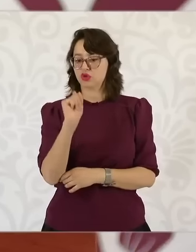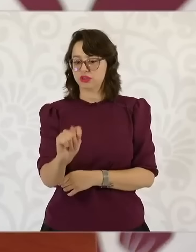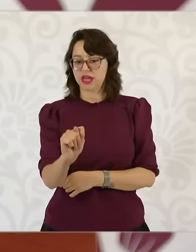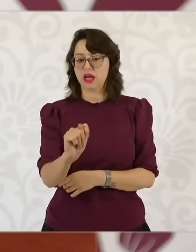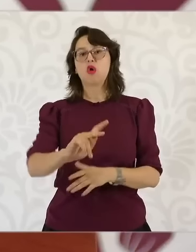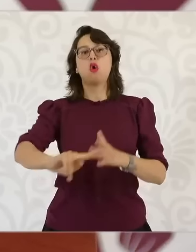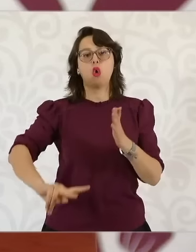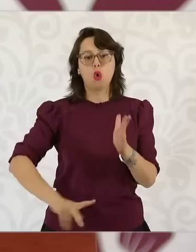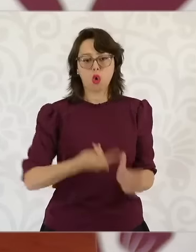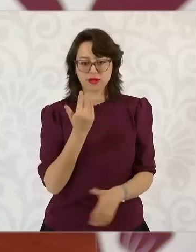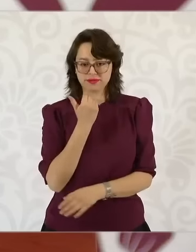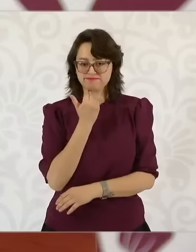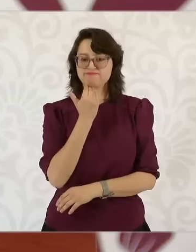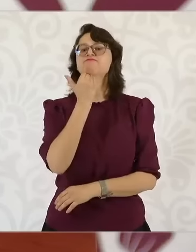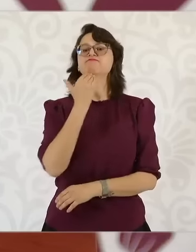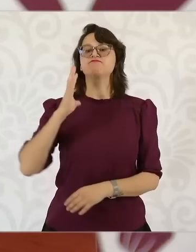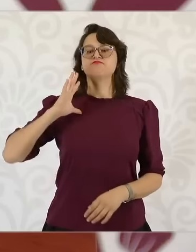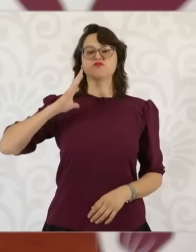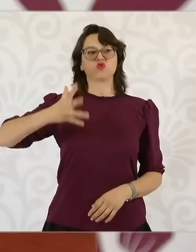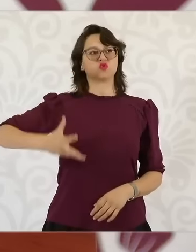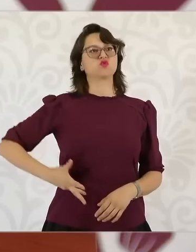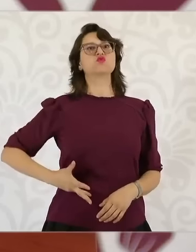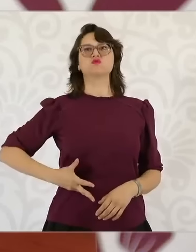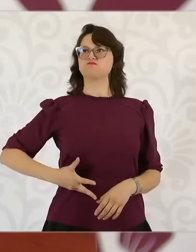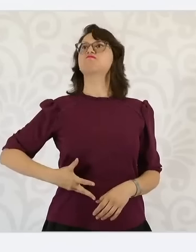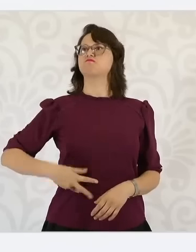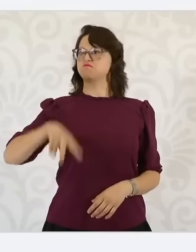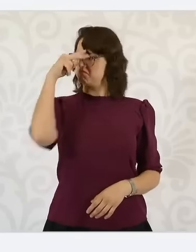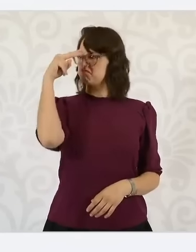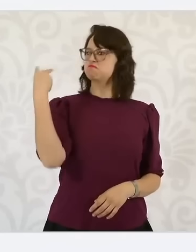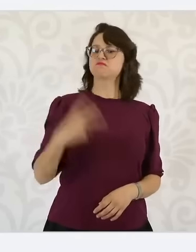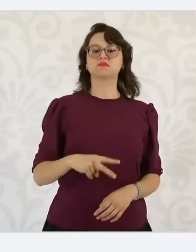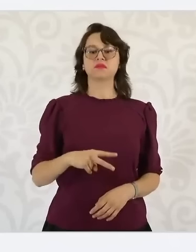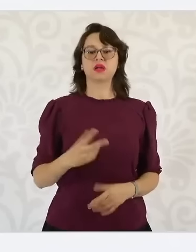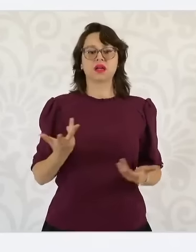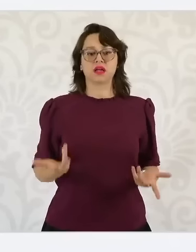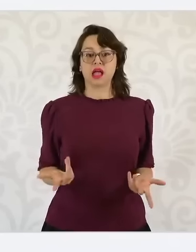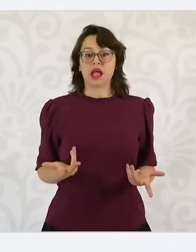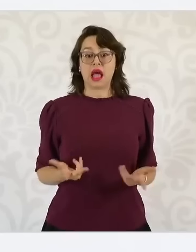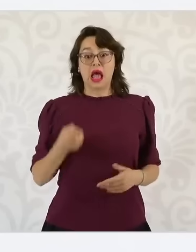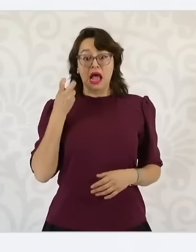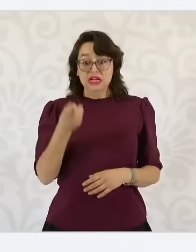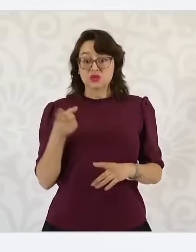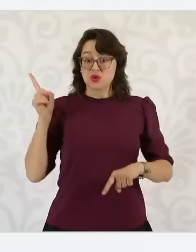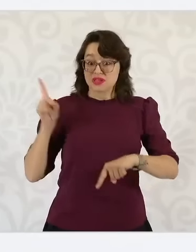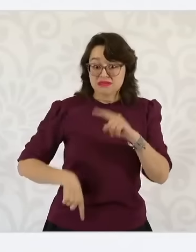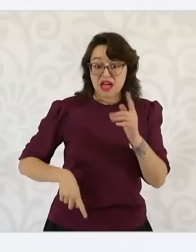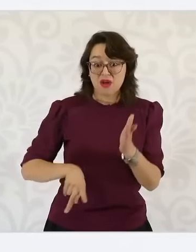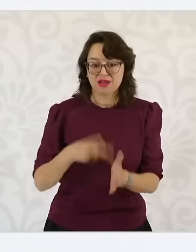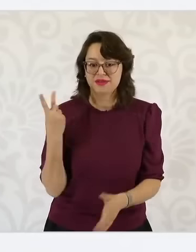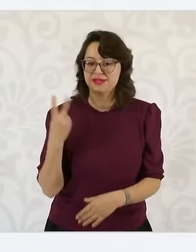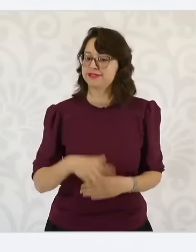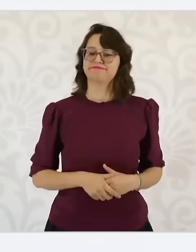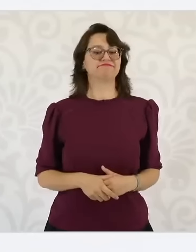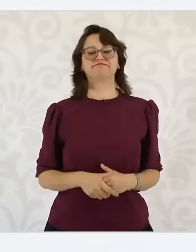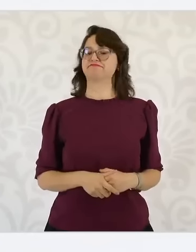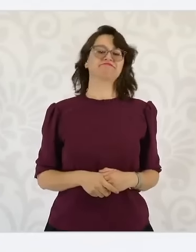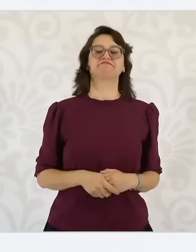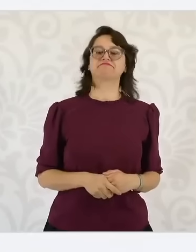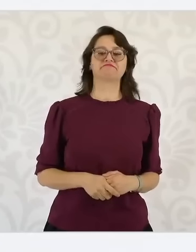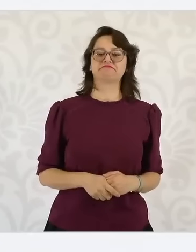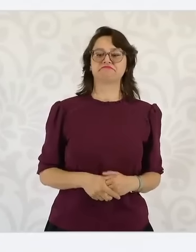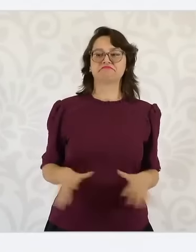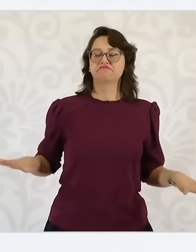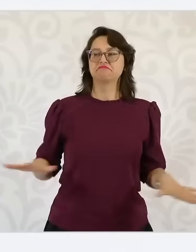dignidad su orgullo su reconocimiento y eso ya no va a cambiar ya no va a cambiar